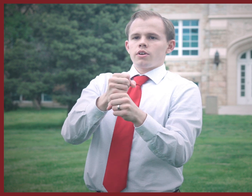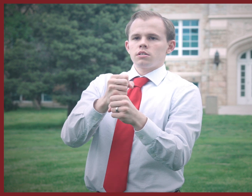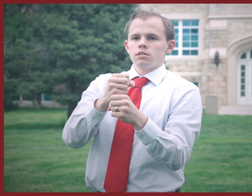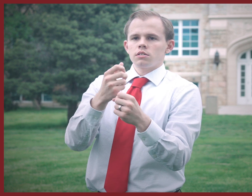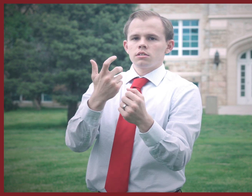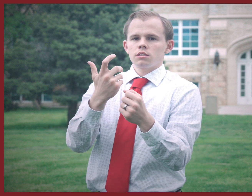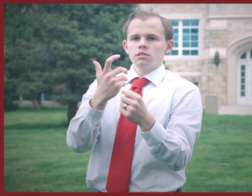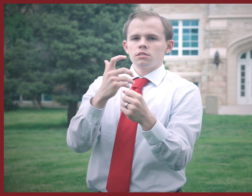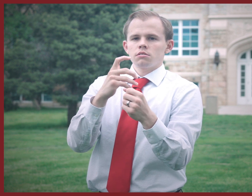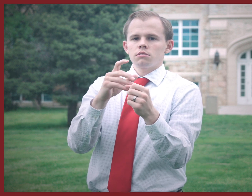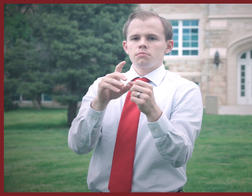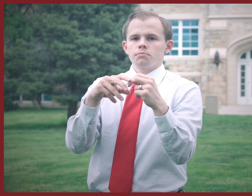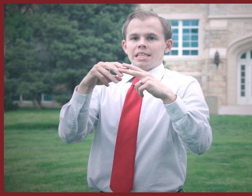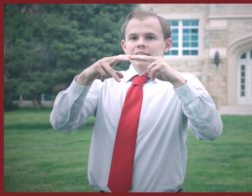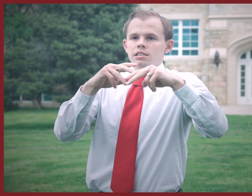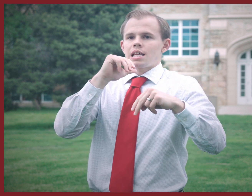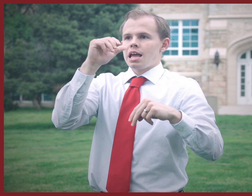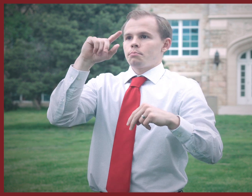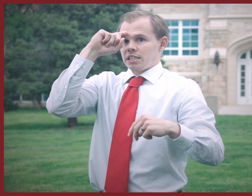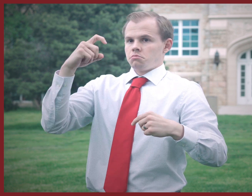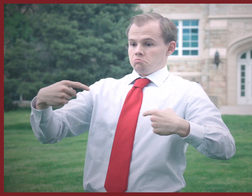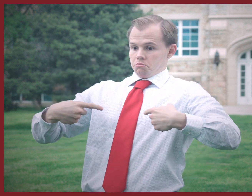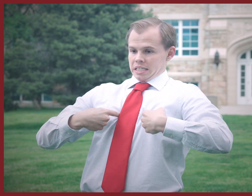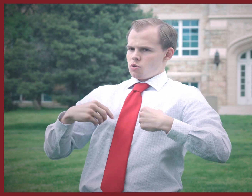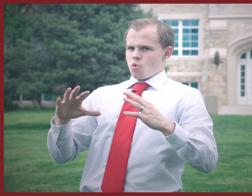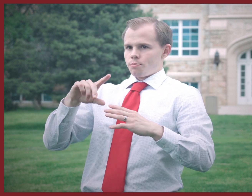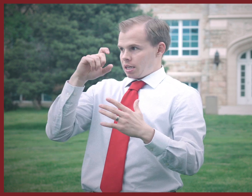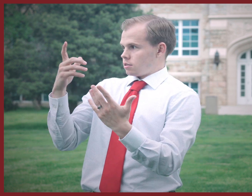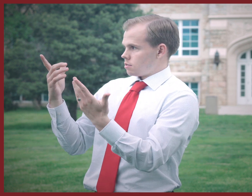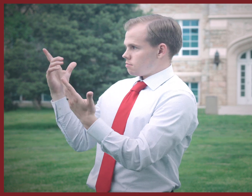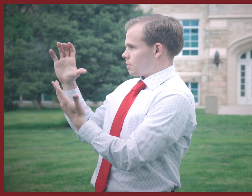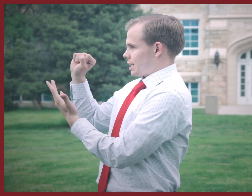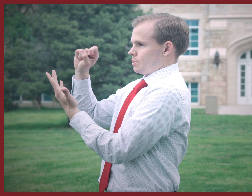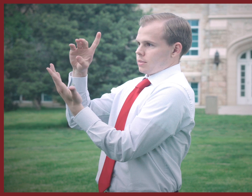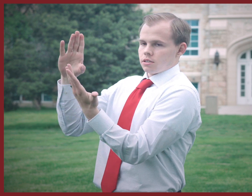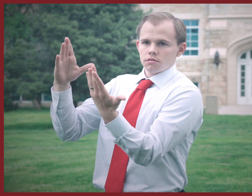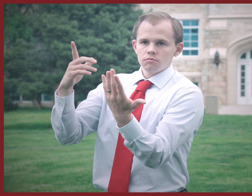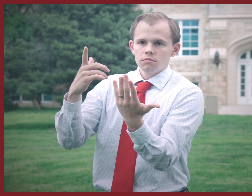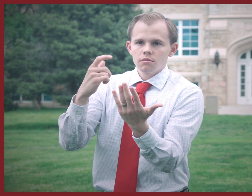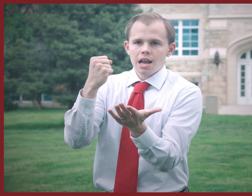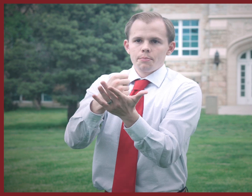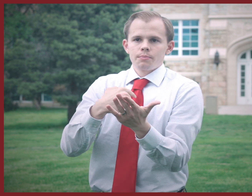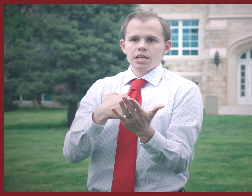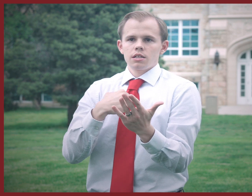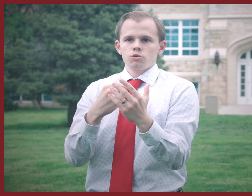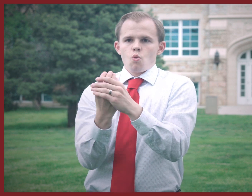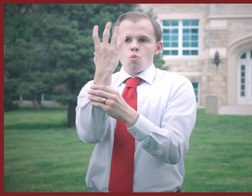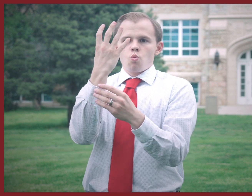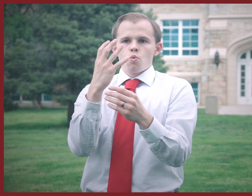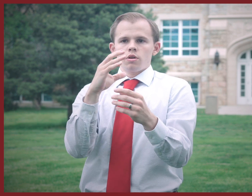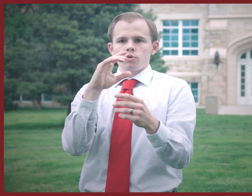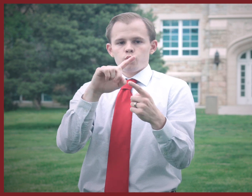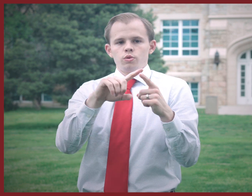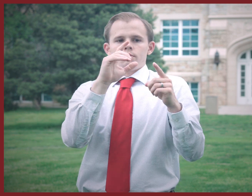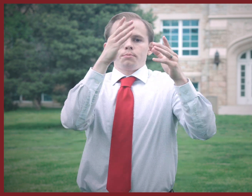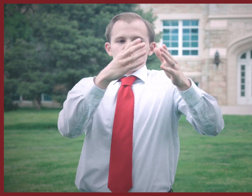Y eso me dio mucha confianza y no fue por mí; fue por este lugar. Fue a causa de CSDB. Me ayudó a crecer para ser